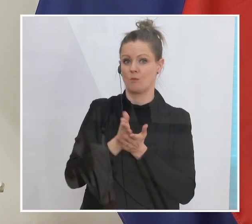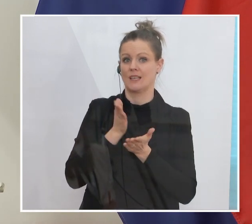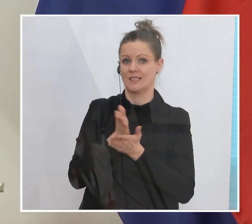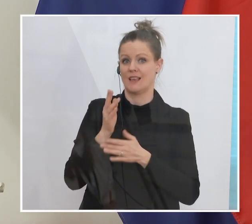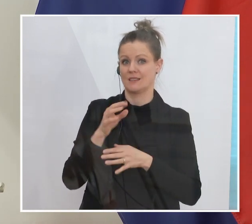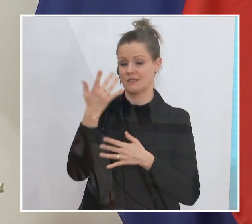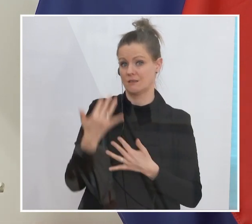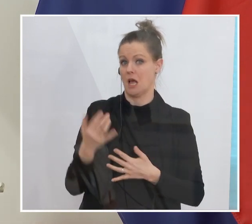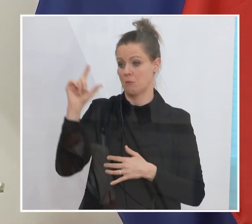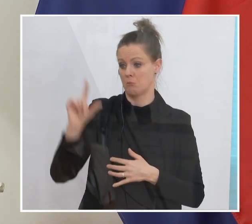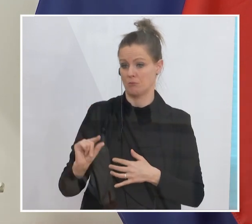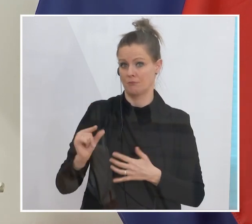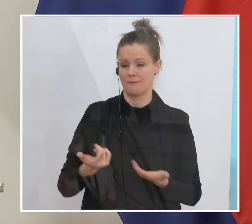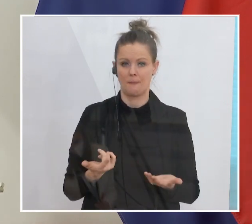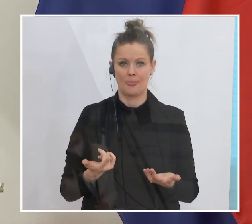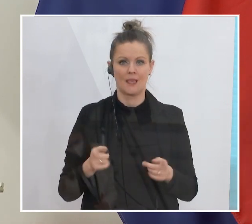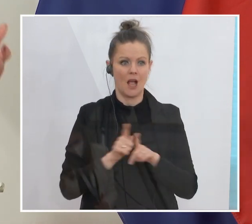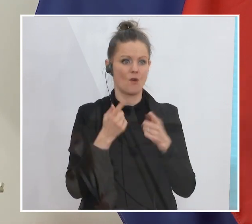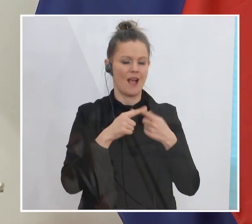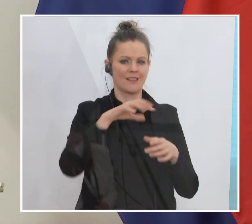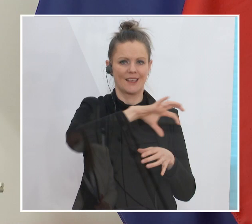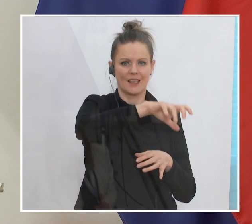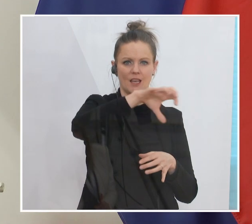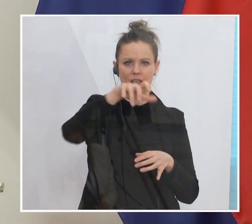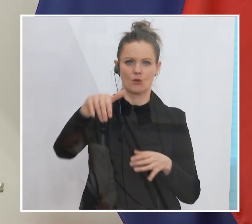auch derartig niedrig sind. Wir haben andere Regionen, wie beispielsweise Hermagor in Kärnten,